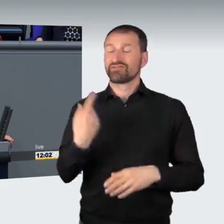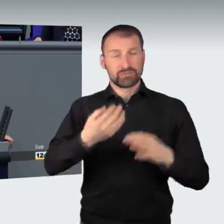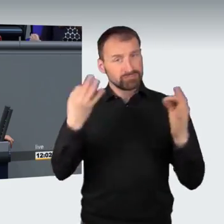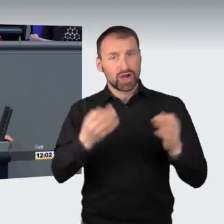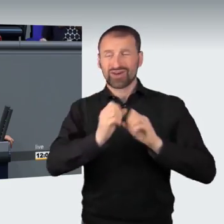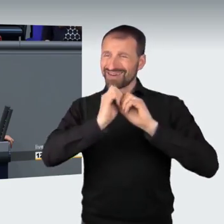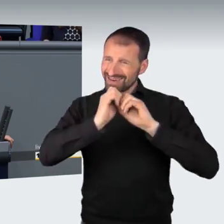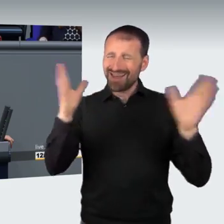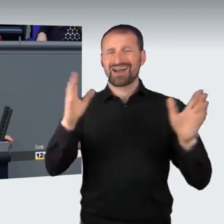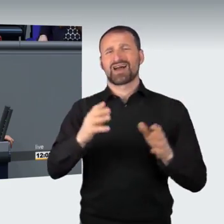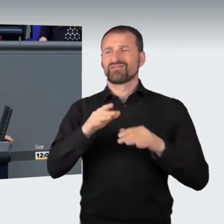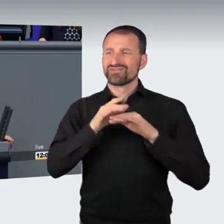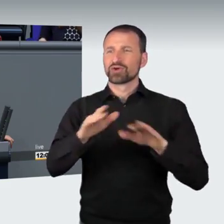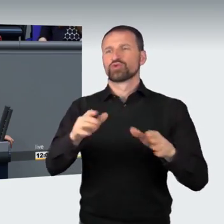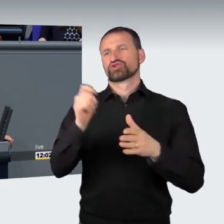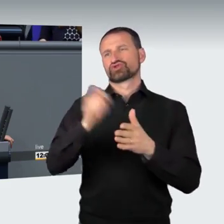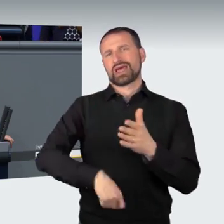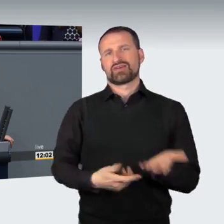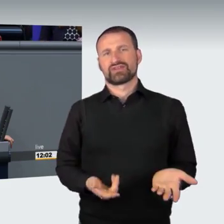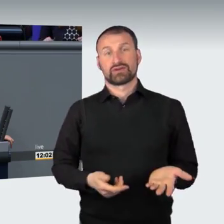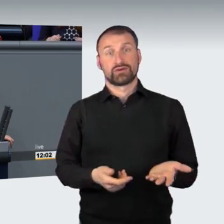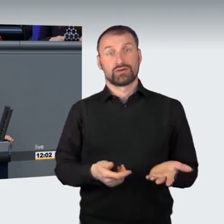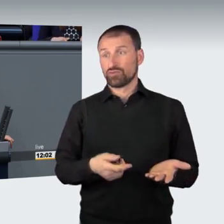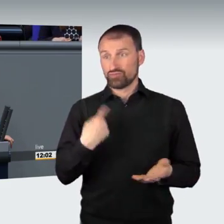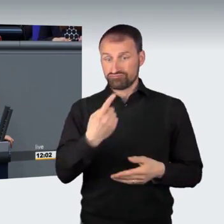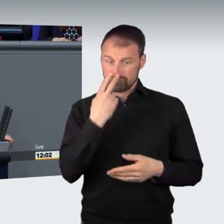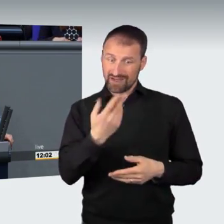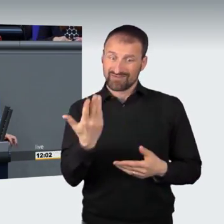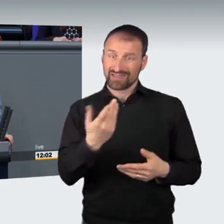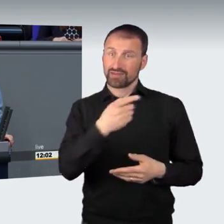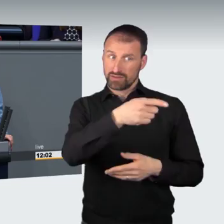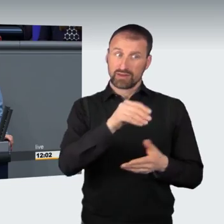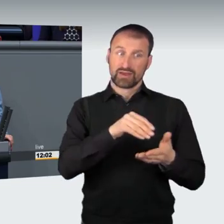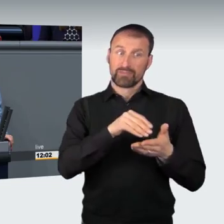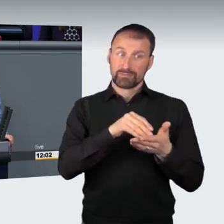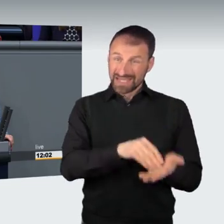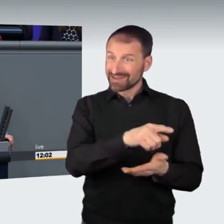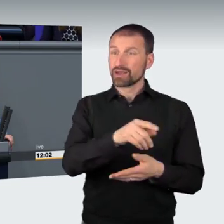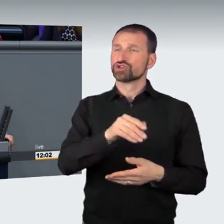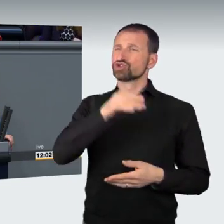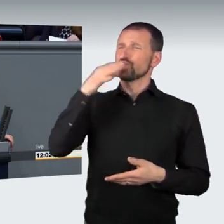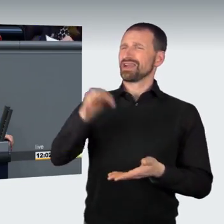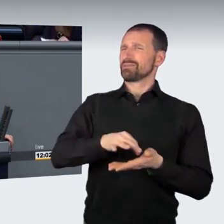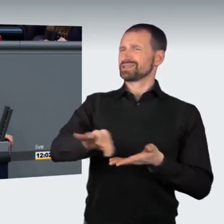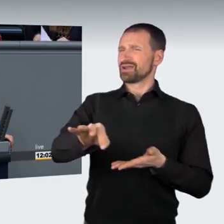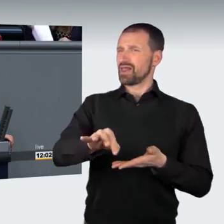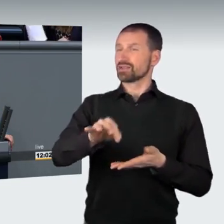vom ersten Tag an zurückgezahlt werden. Ich finde auch gut, was Herr Maas vorschlägt, was die Grünen wollen. Auch wir fordern,